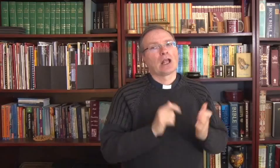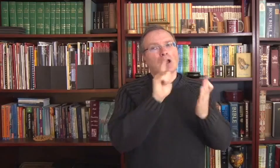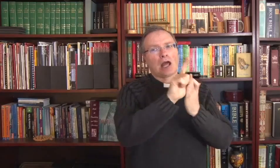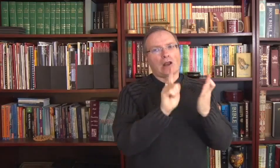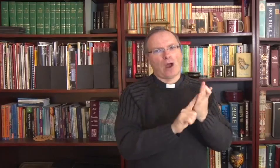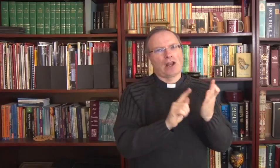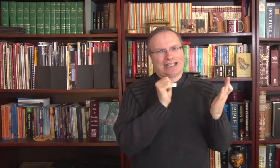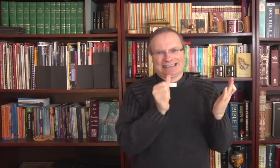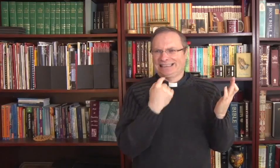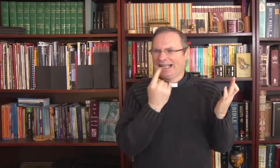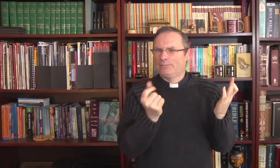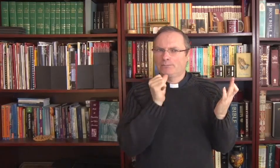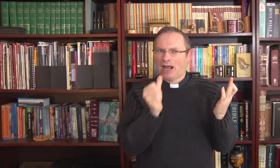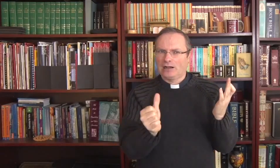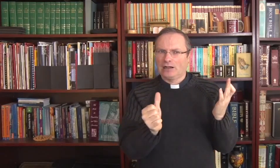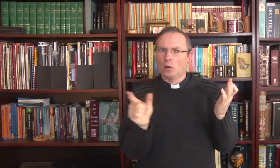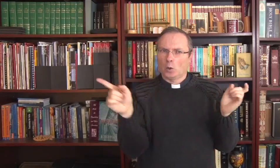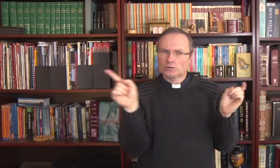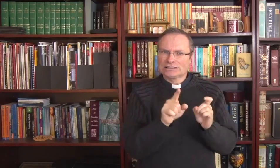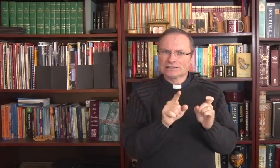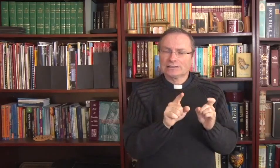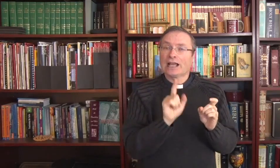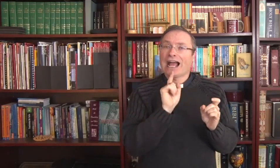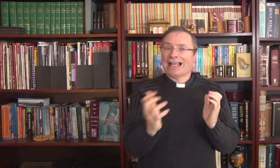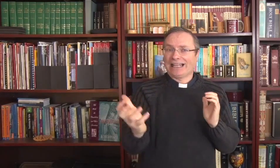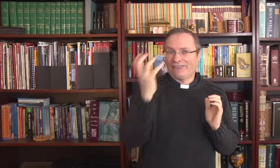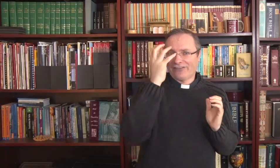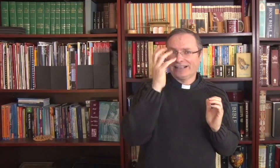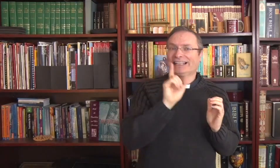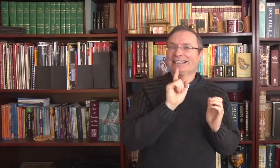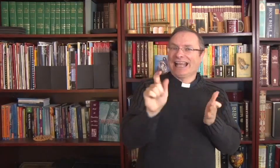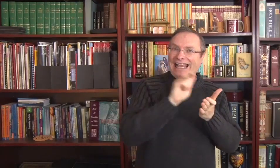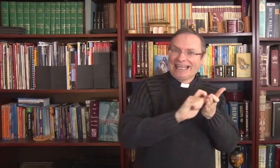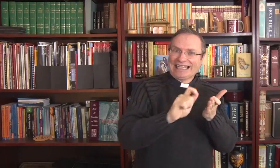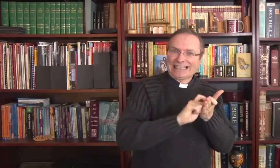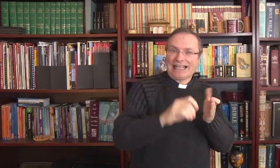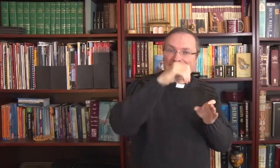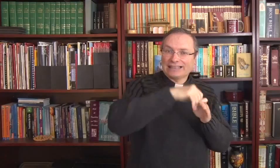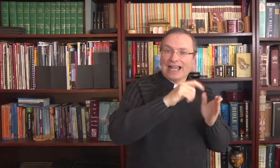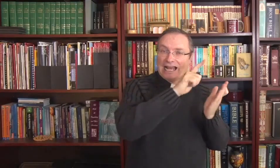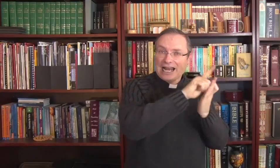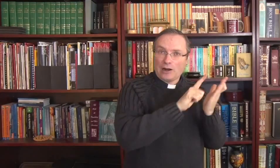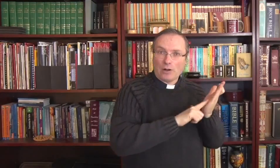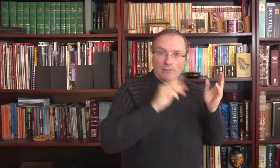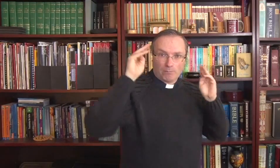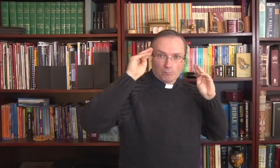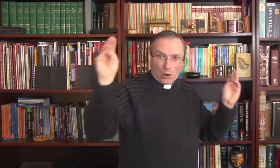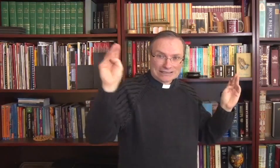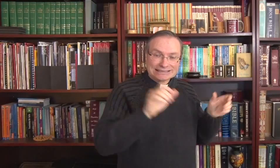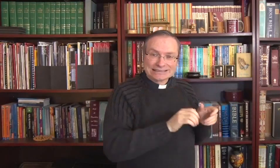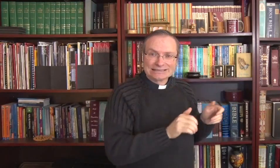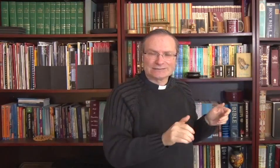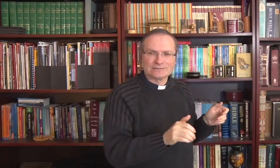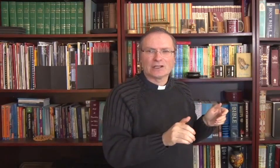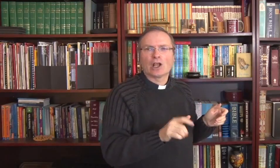La loi ne le dit-elle pas aussi? En effet, il est écrit dans la loi de Moïse: